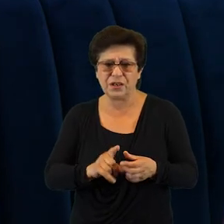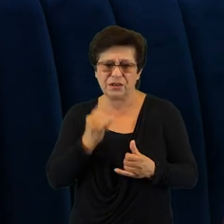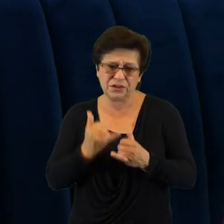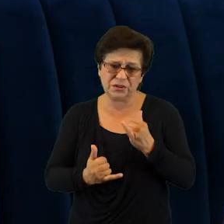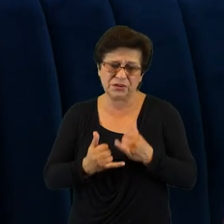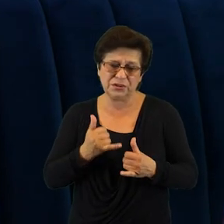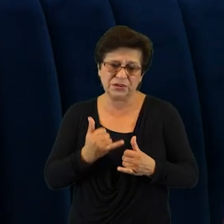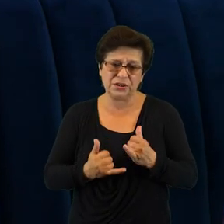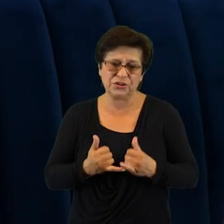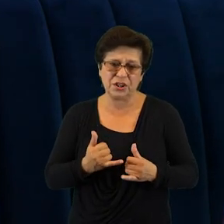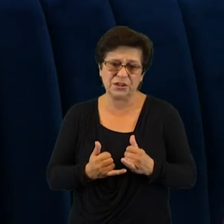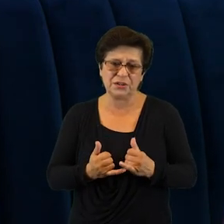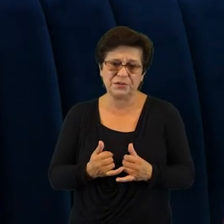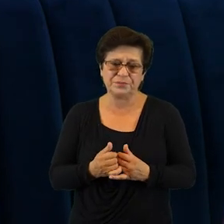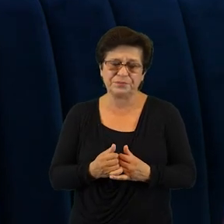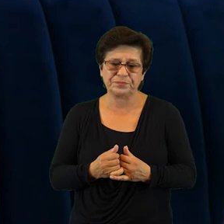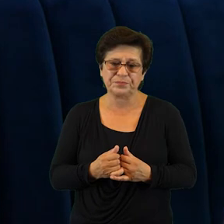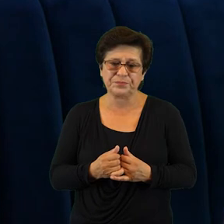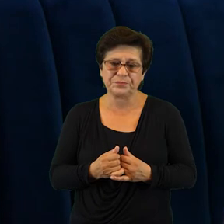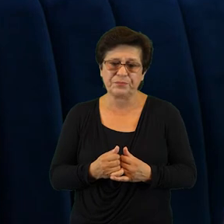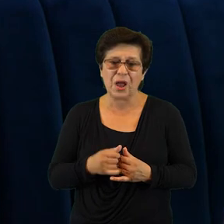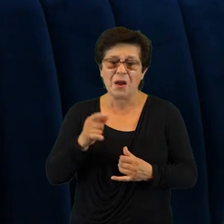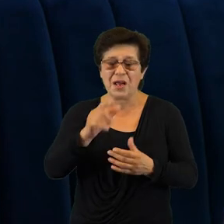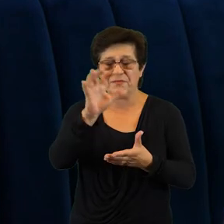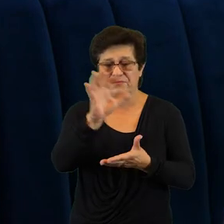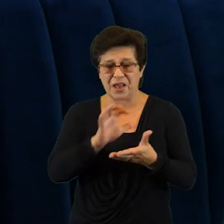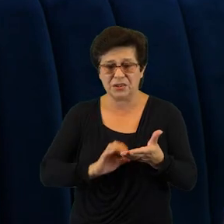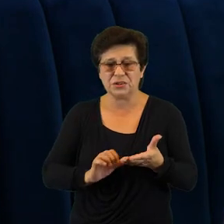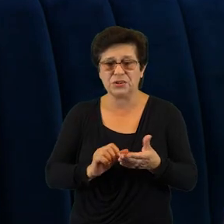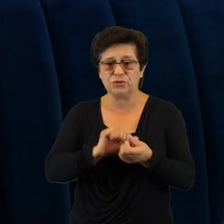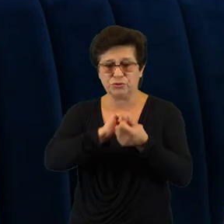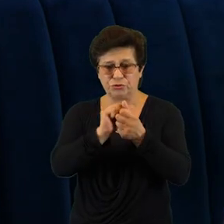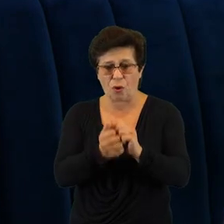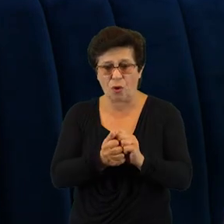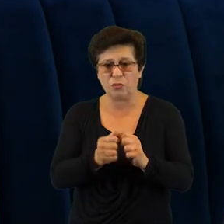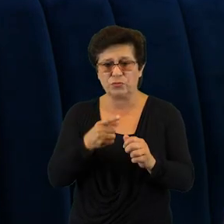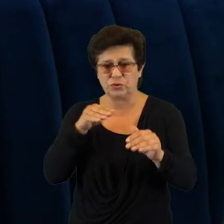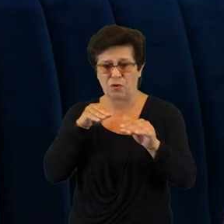bo takie teksty istotnie się zachowały, jeżeli te teksy wydają się nam dzisiaj agresywne,